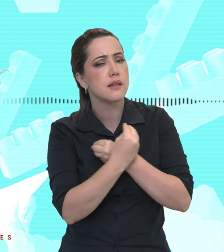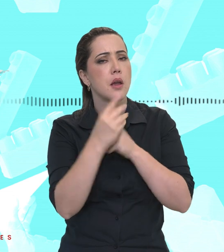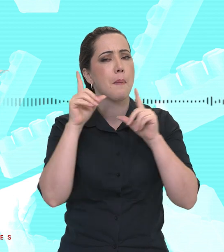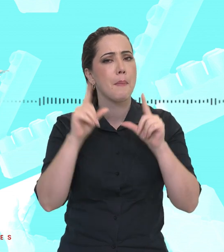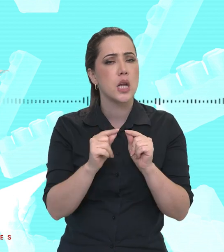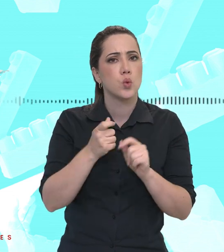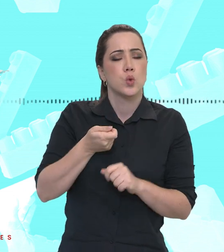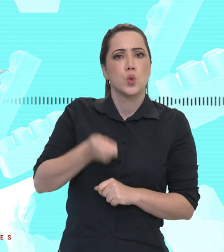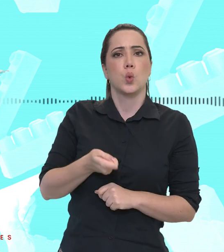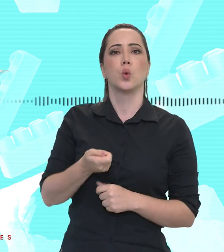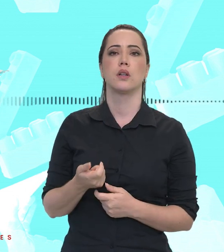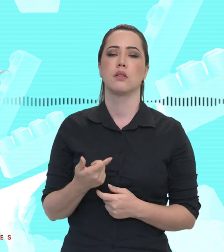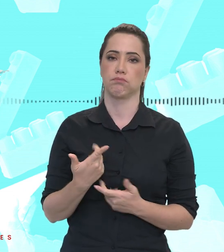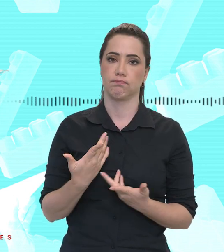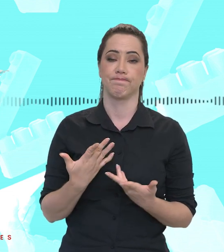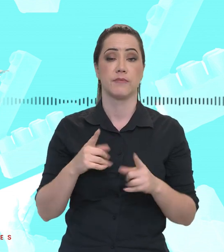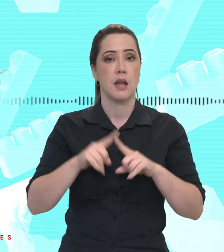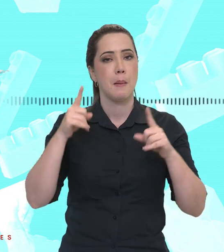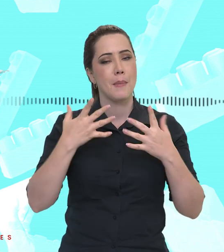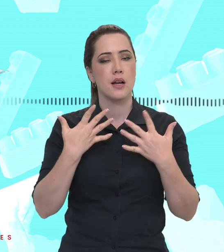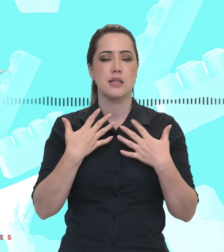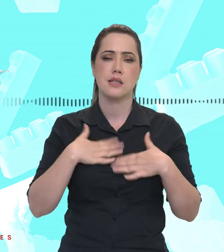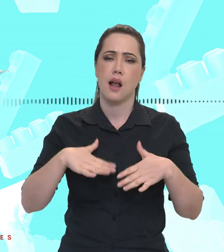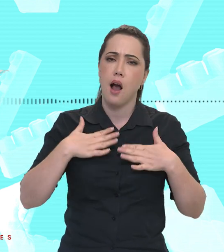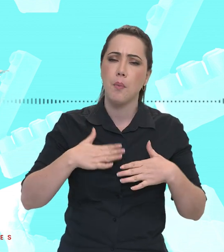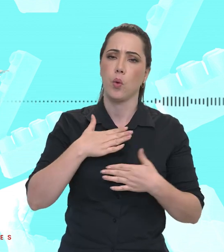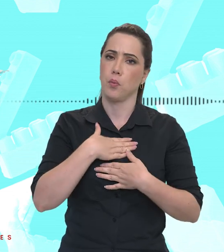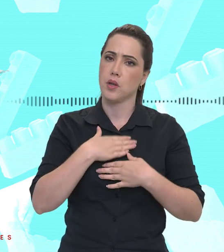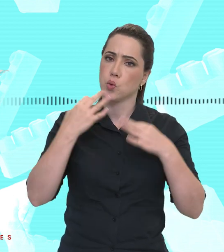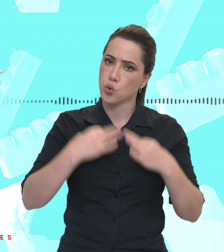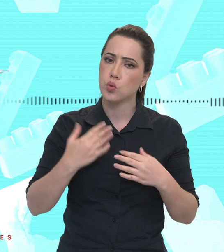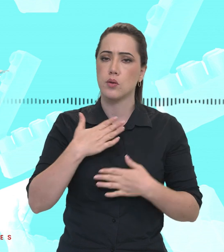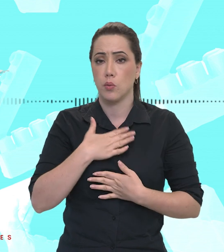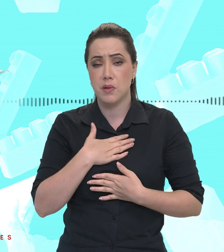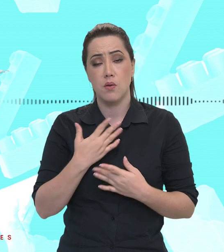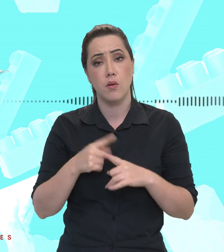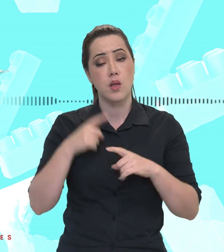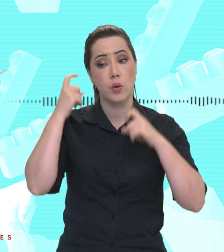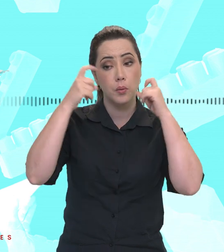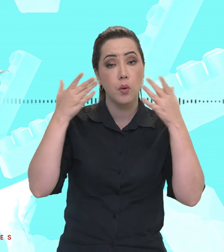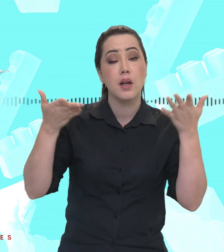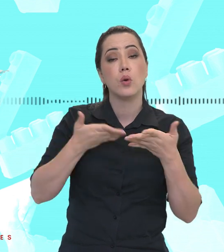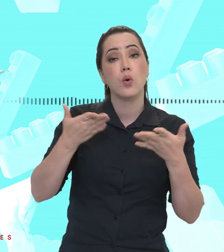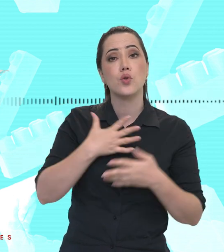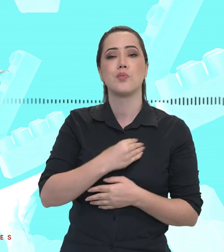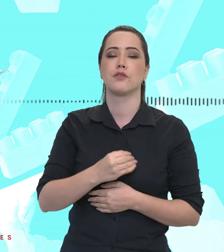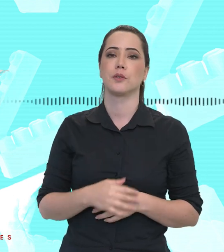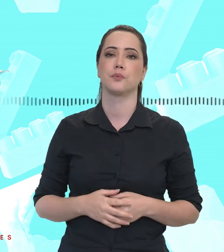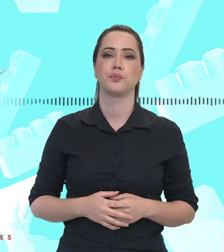pouco menos de dureza, eu teria me cobrado menos, eu teria sido mais justa e gentil comigo. E é isso que eu procuro fazer com os meus filhos hoje.